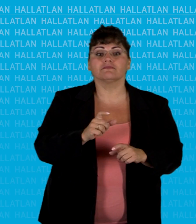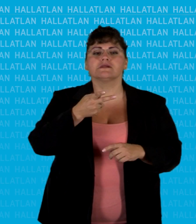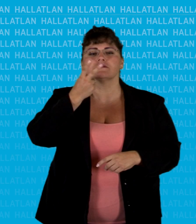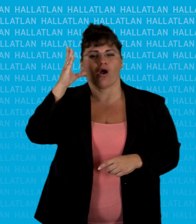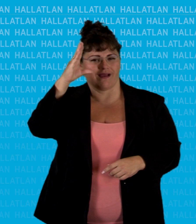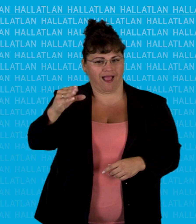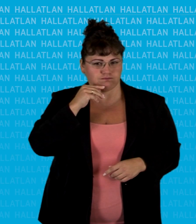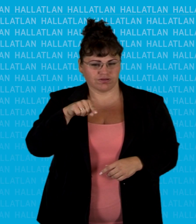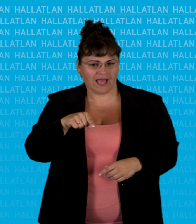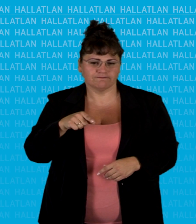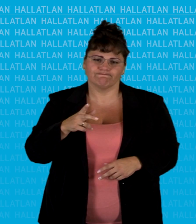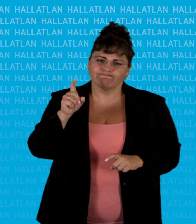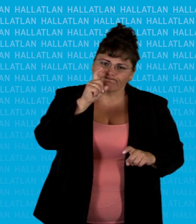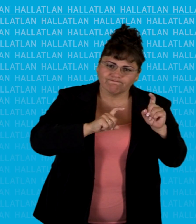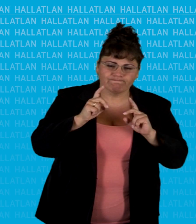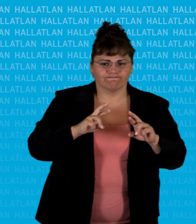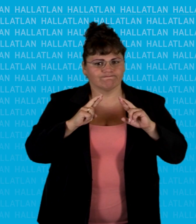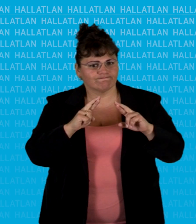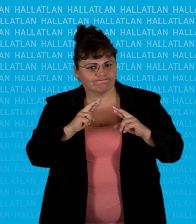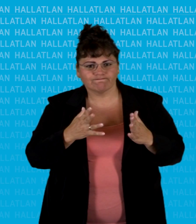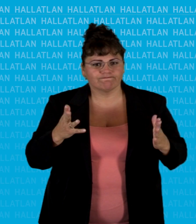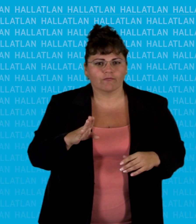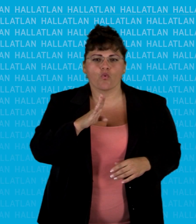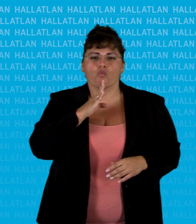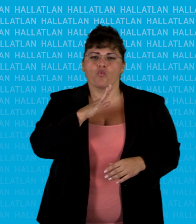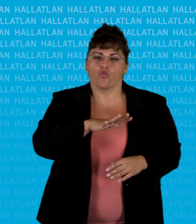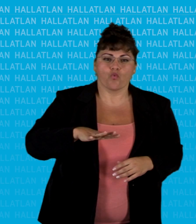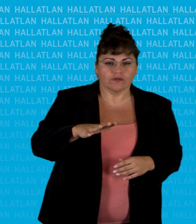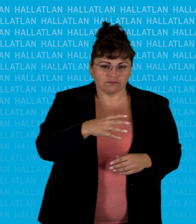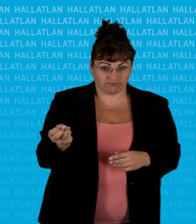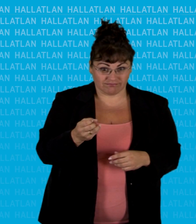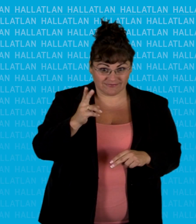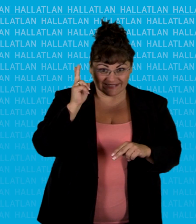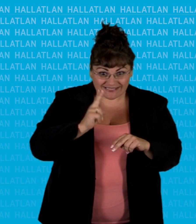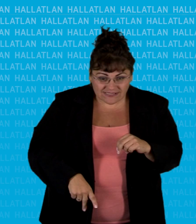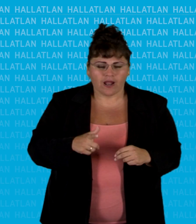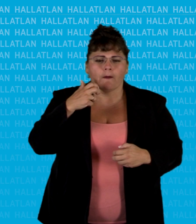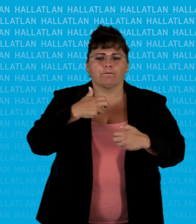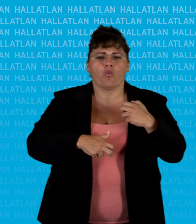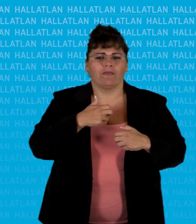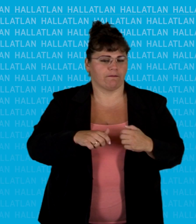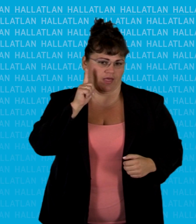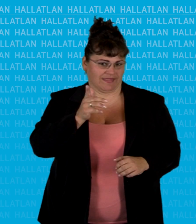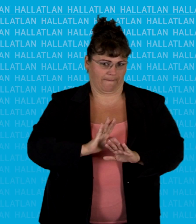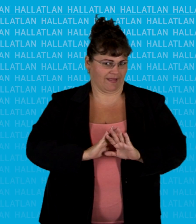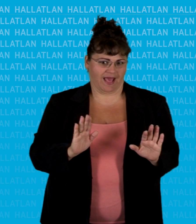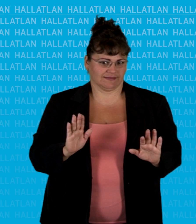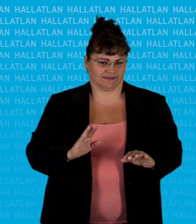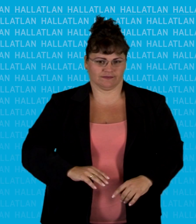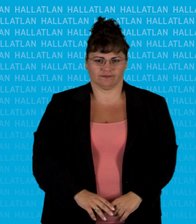Ennek ellenére a szakemberek bíznak benne, hogy az őszi vetéssel már nem lesznek jelentős gondok.